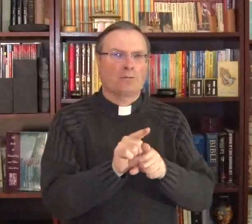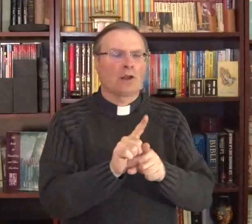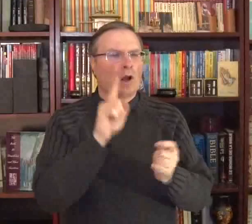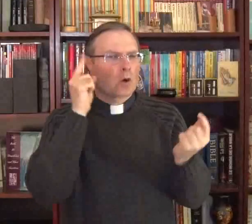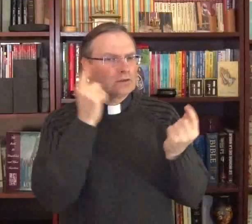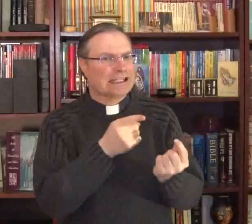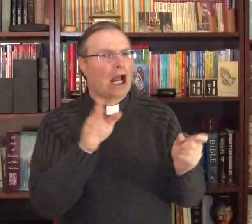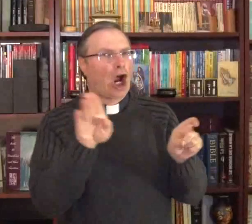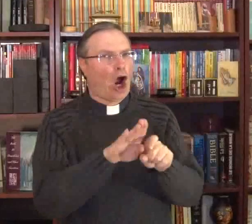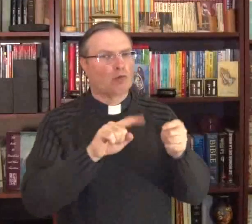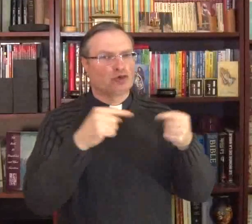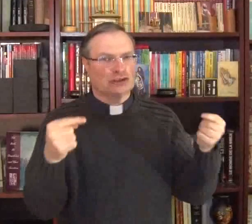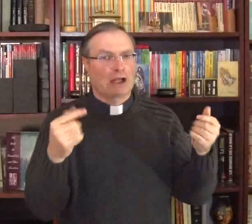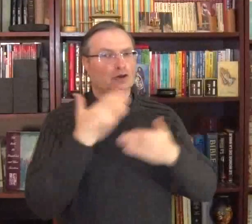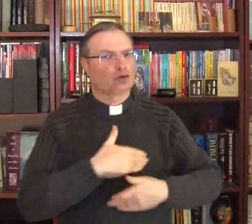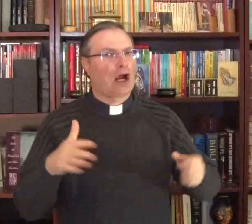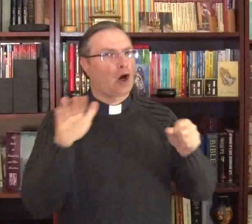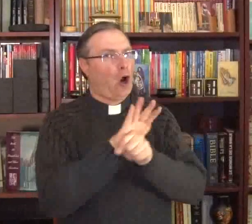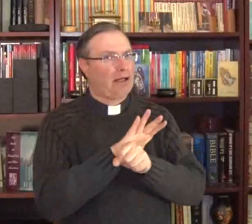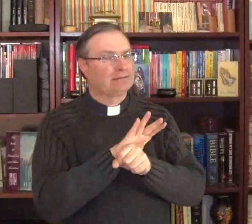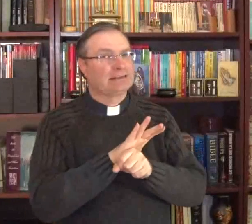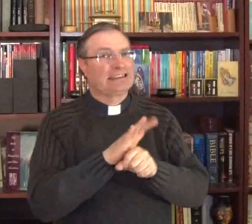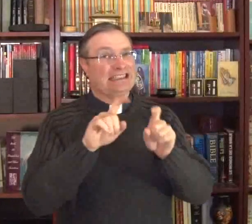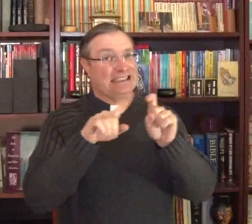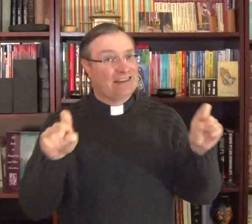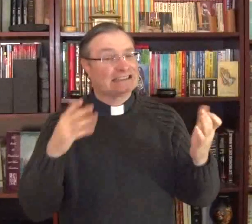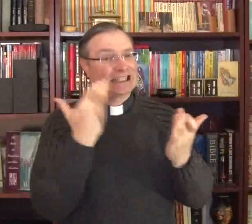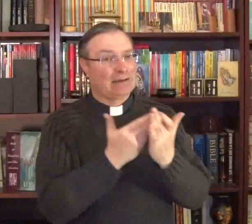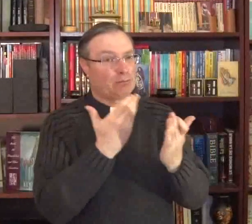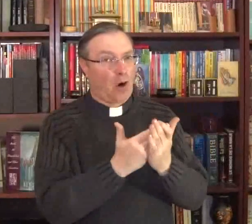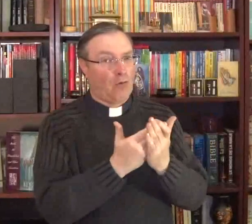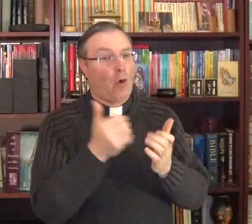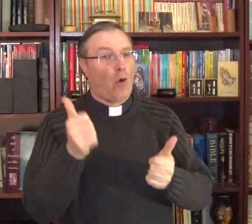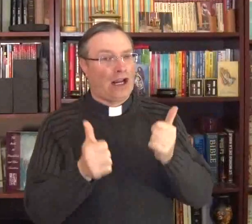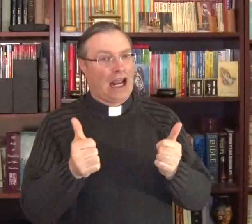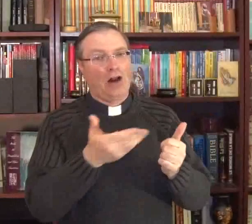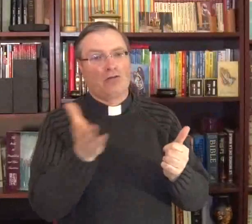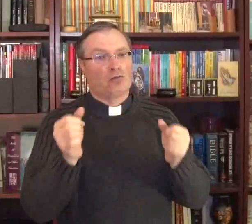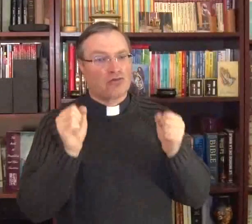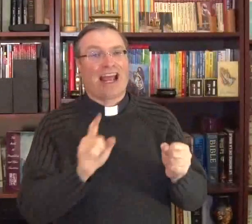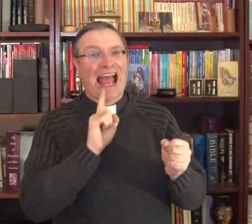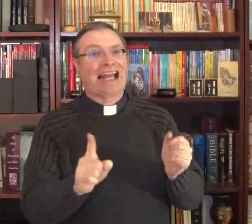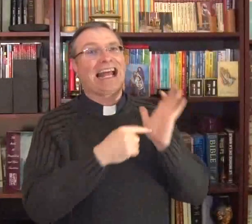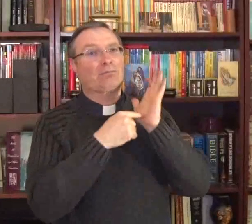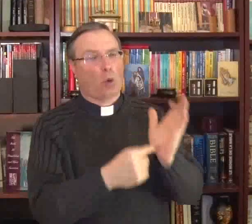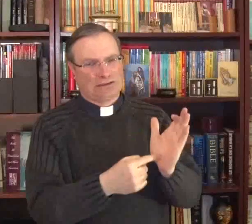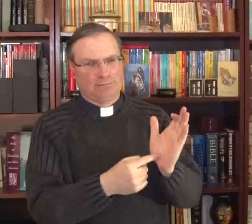considérez comme un sujet de joie complète les diverses épreuves auxquelles vous pouvez être exposés,